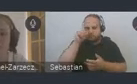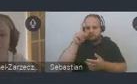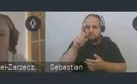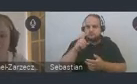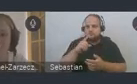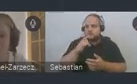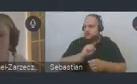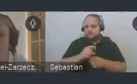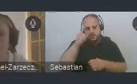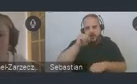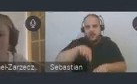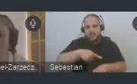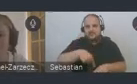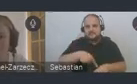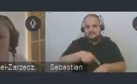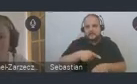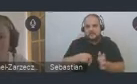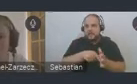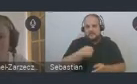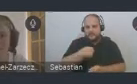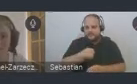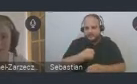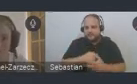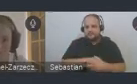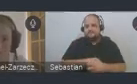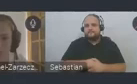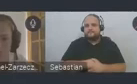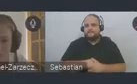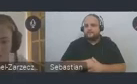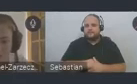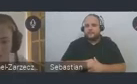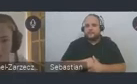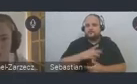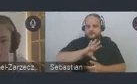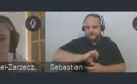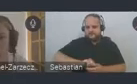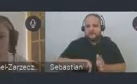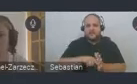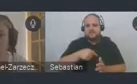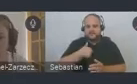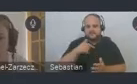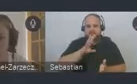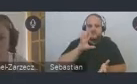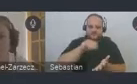to olbrzymia lekcja pokory i cierpliwości dla mnie. Ponieważ nieraz trzeba powtórzyć po raz dziesiąty,